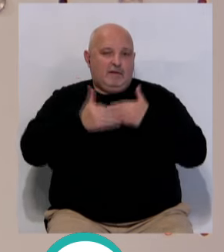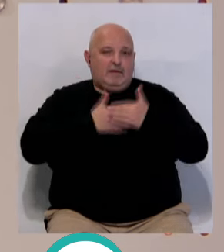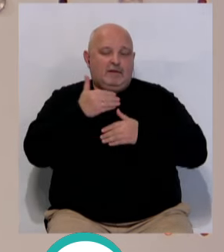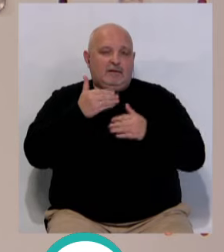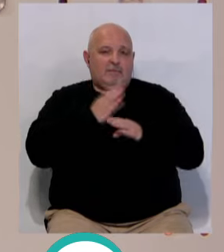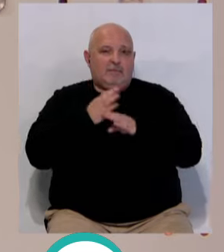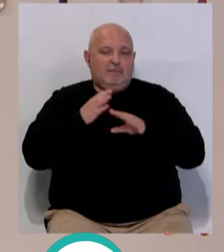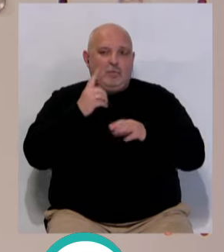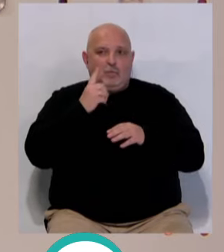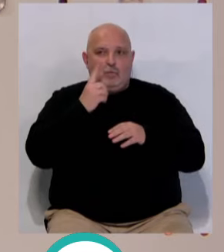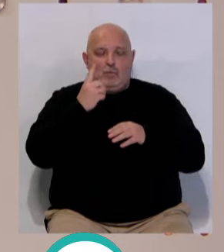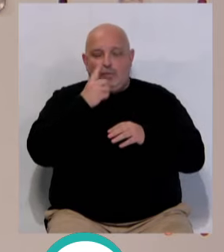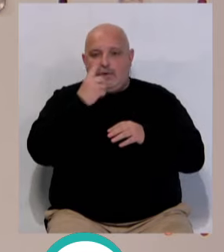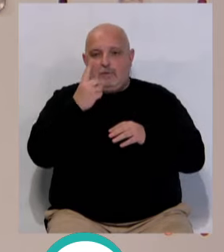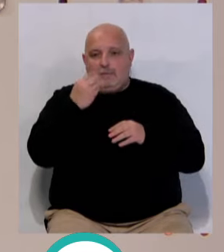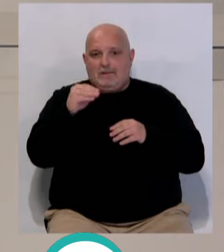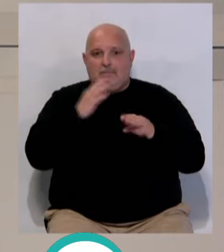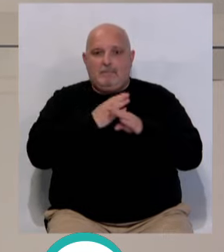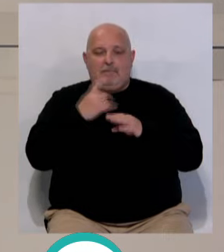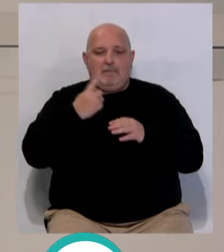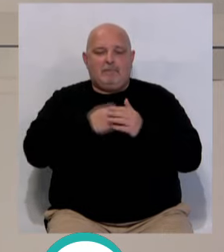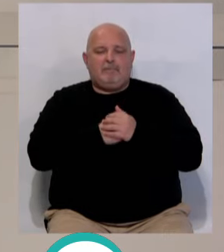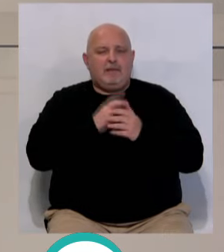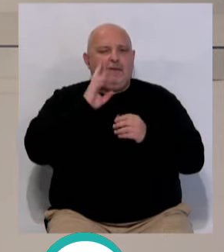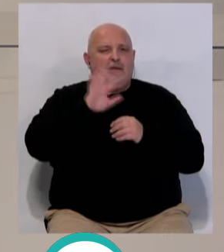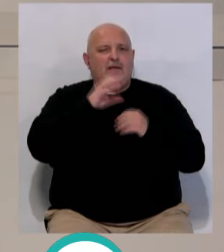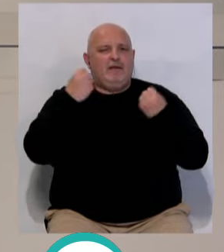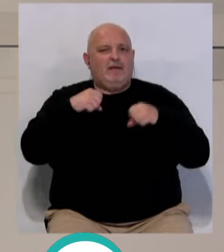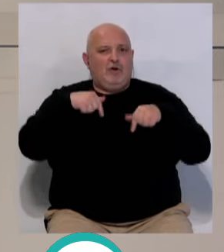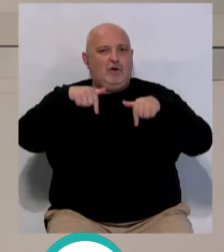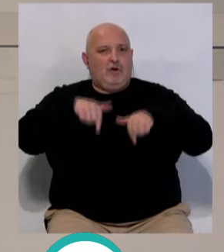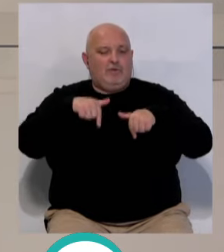permanencia una vez más en primera división vamos a ver imágenes del entrenamiento desarrollado en